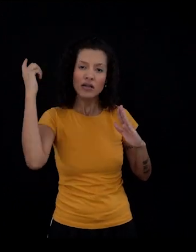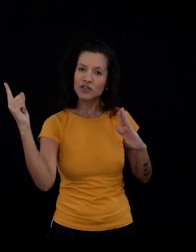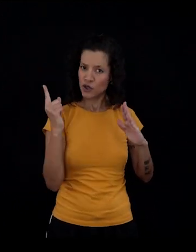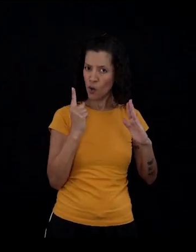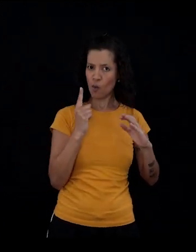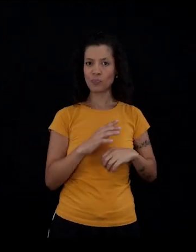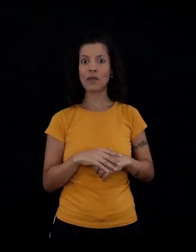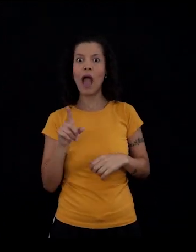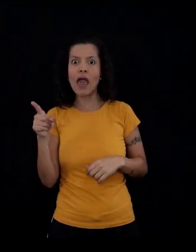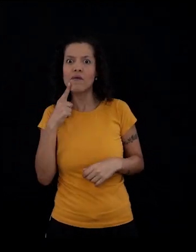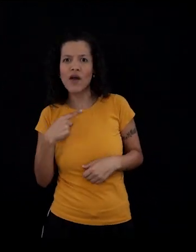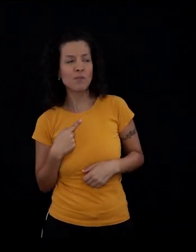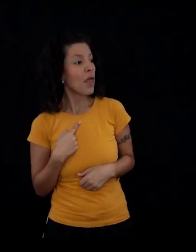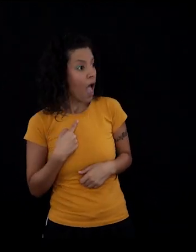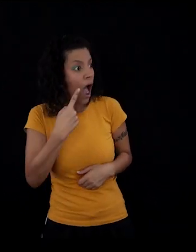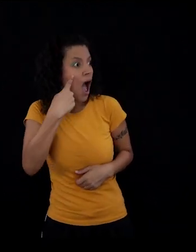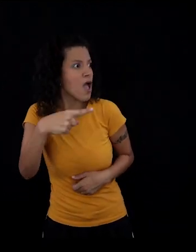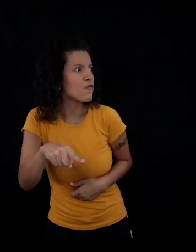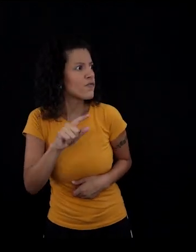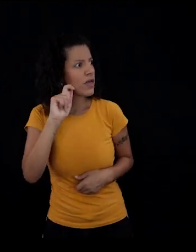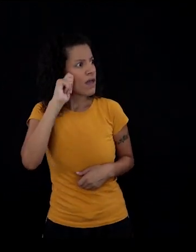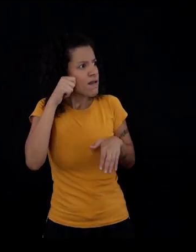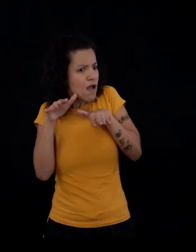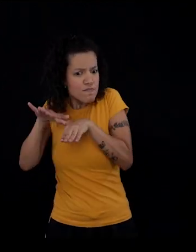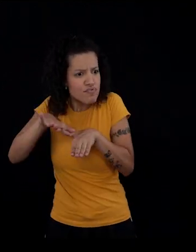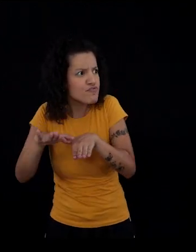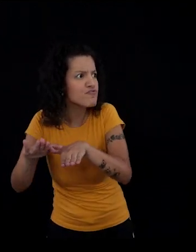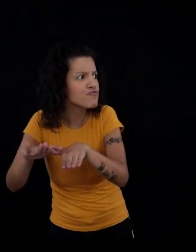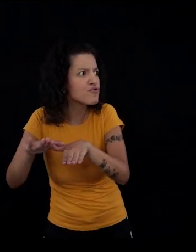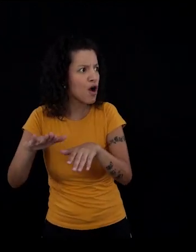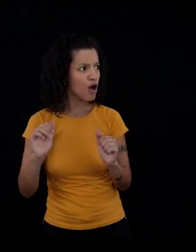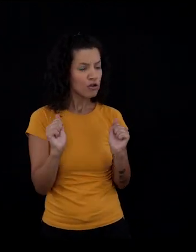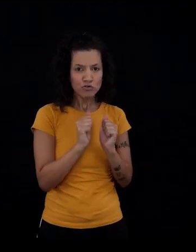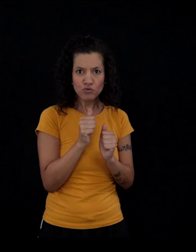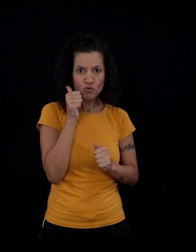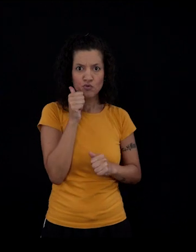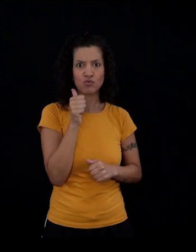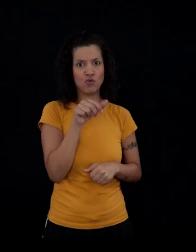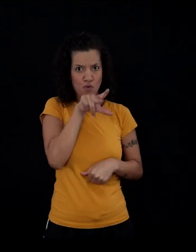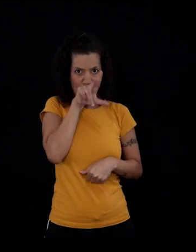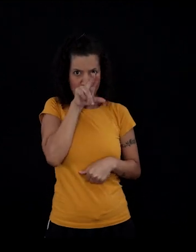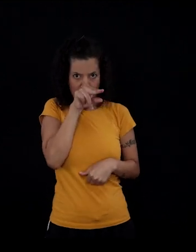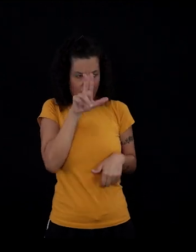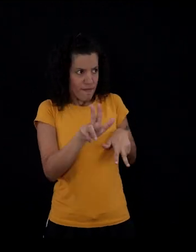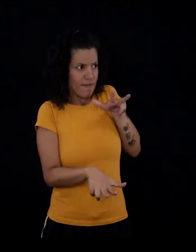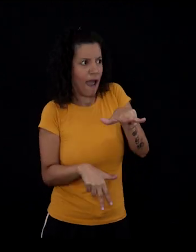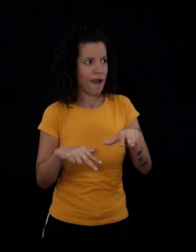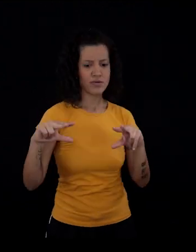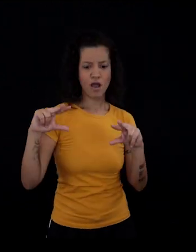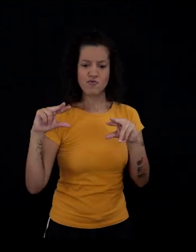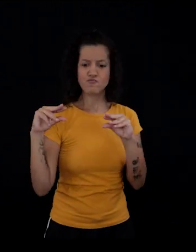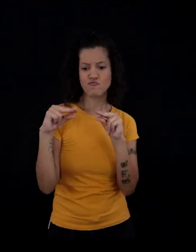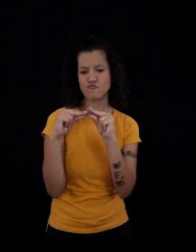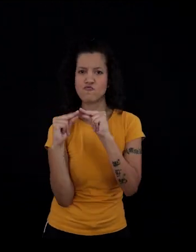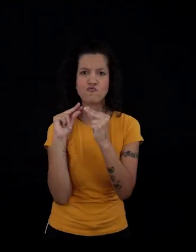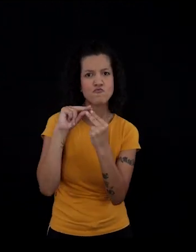“Pio, vi um negócio do urubu, que passou ali e vi que estava com uma garça e estavam namorando”.